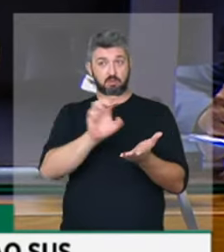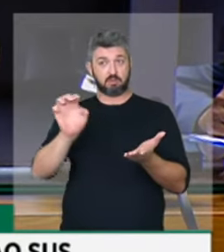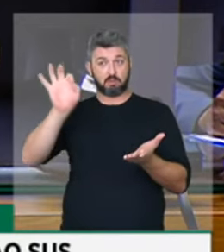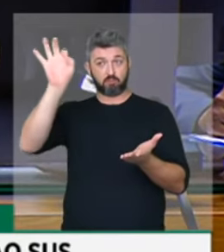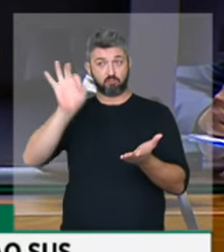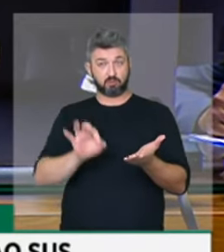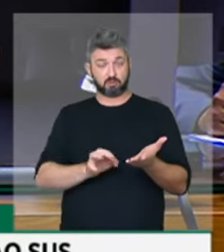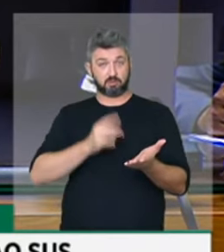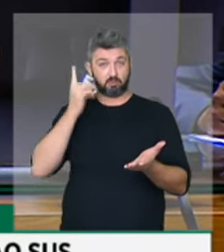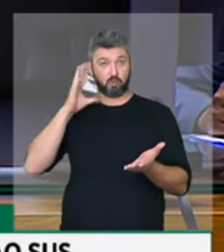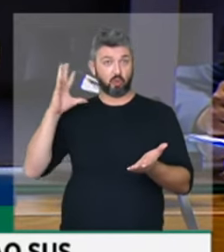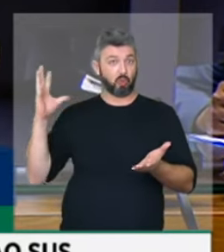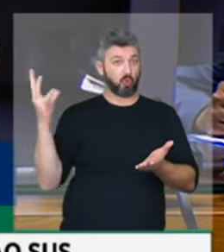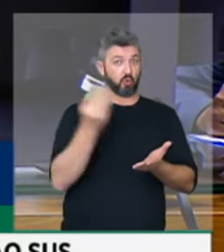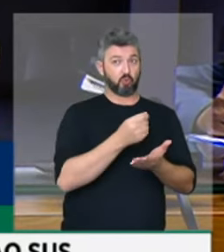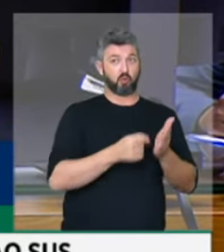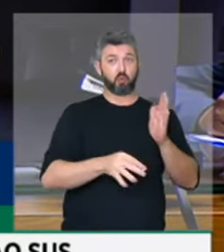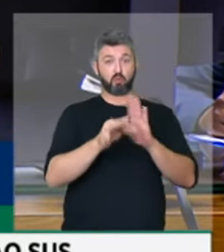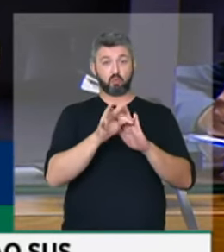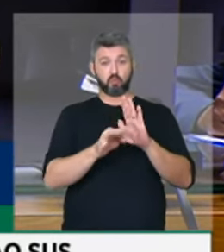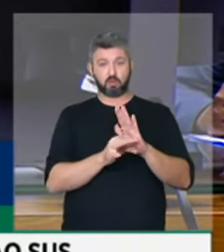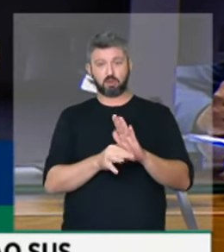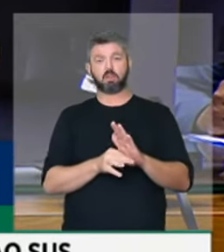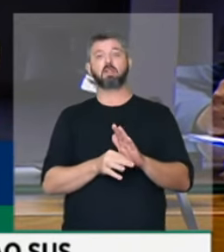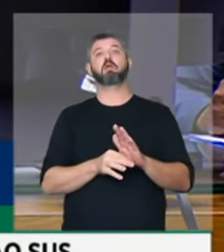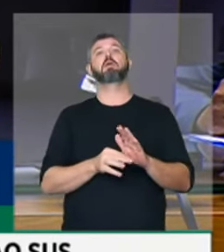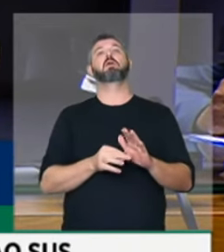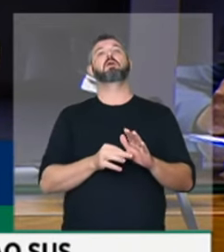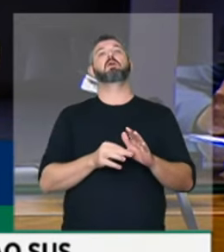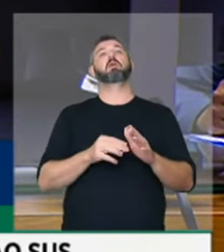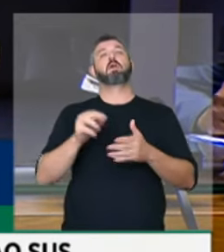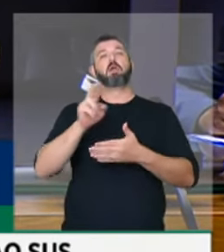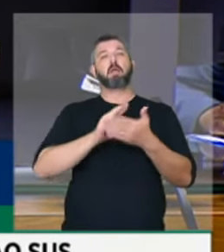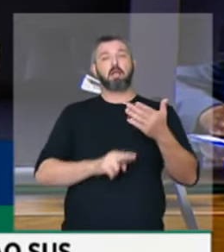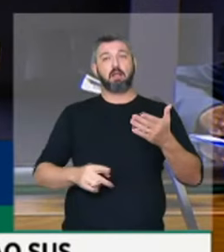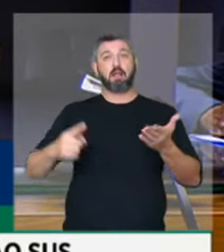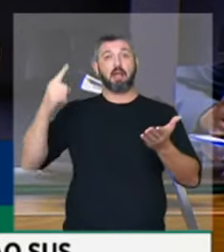CASA NO NOVO TEXTO FEITO PELO RELATOR EM ACORDO COM TODOS OS LÍDERES PARTIDÁRIOS E CONSEQUENTEMENTE RETIRANDO